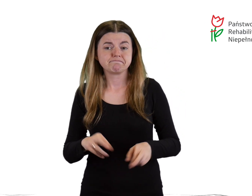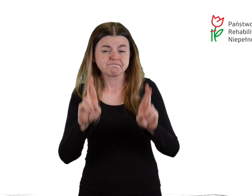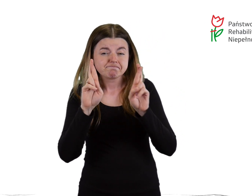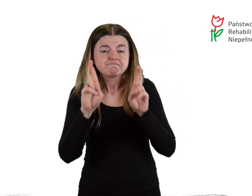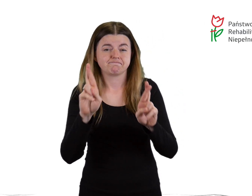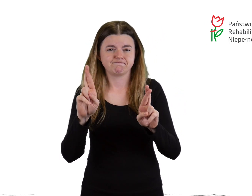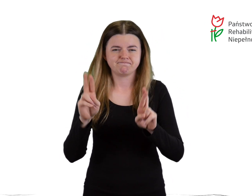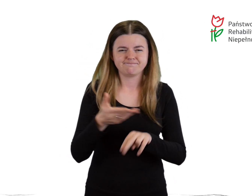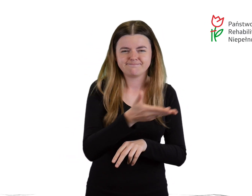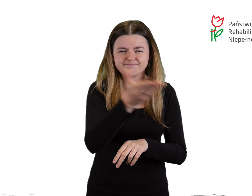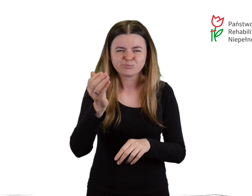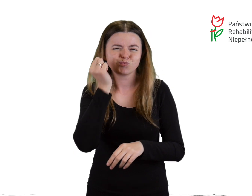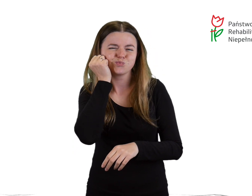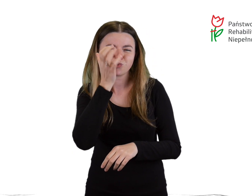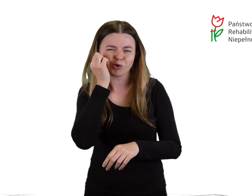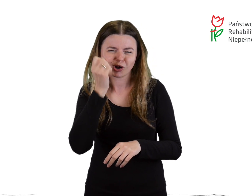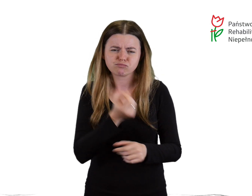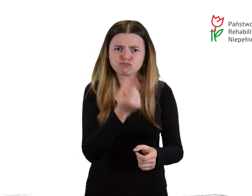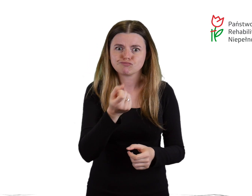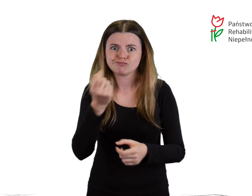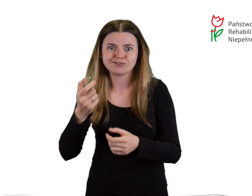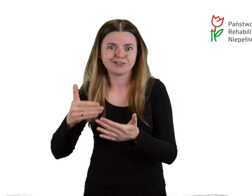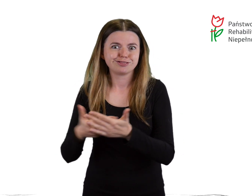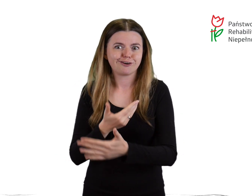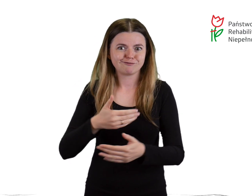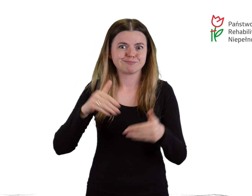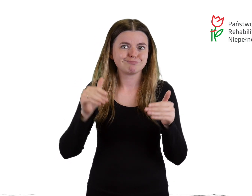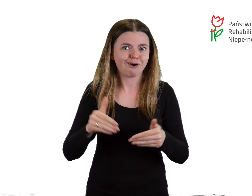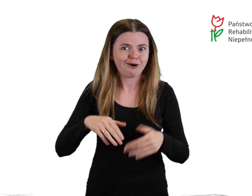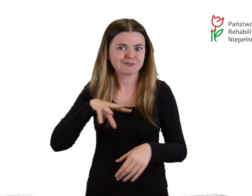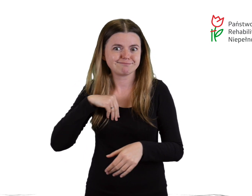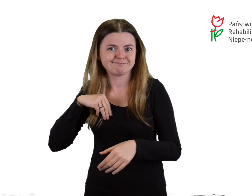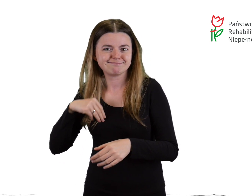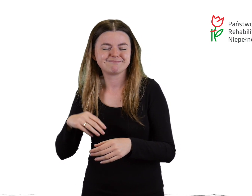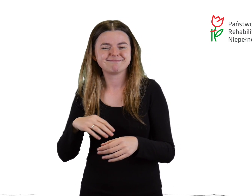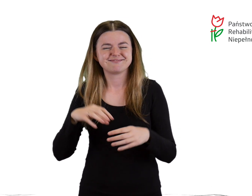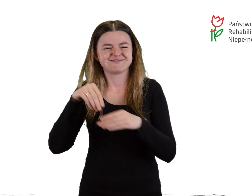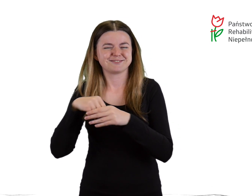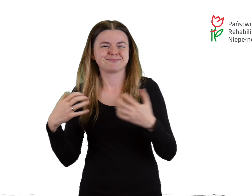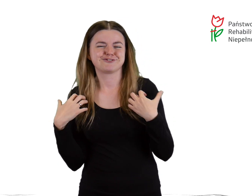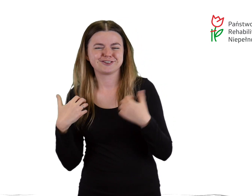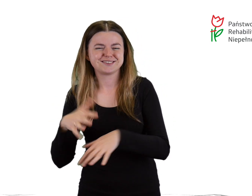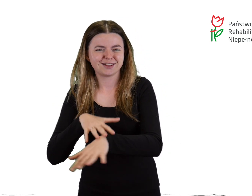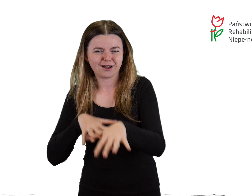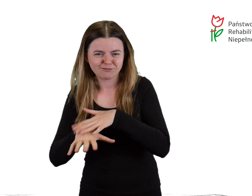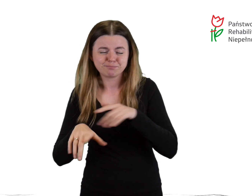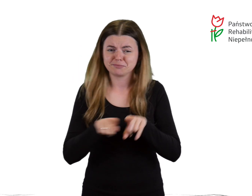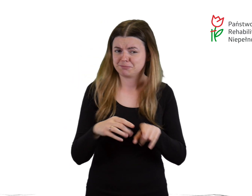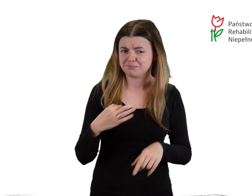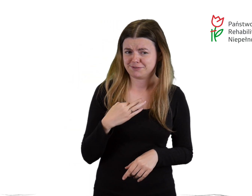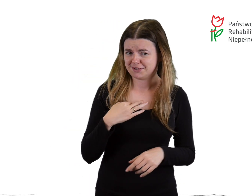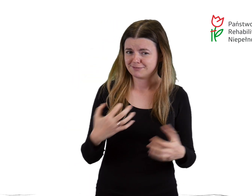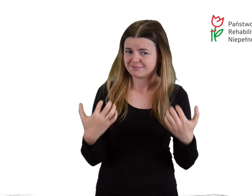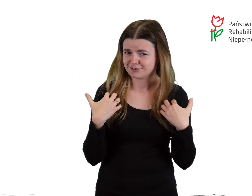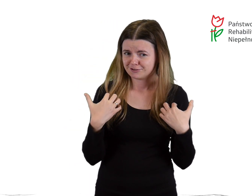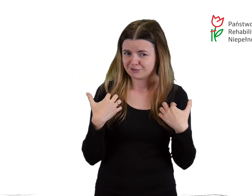Niech każdy dzień przynosi Wam nowe możliwości w życiu zawodowym i osobistym,